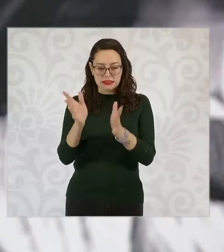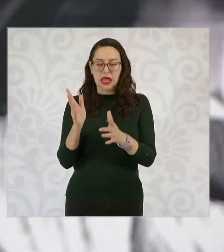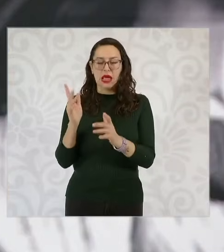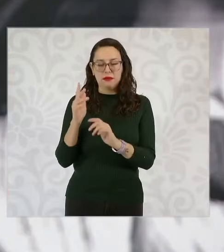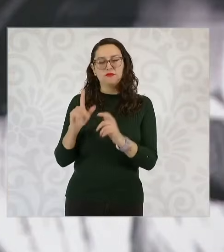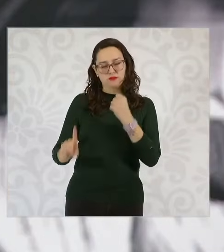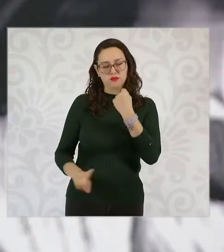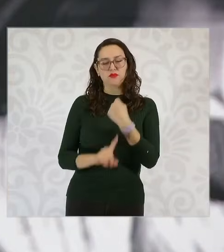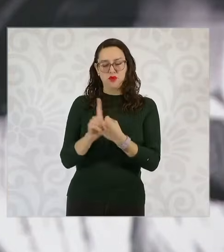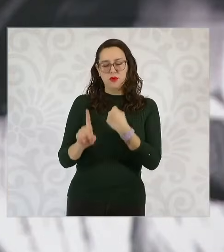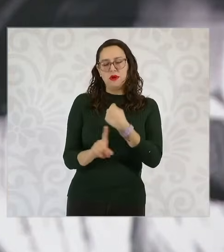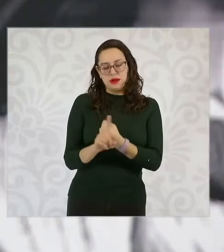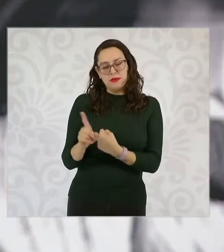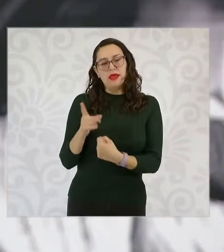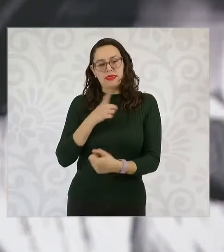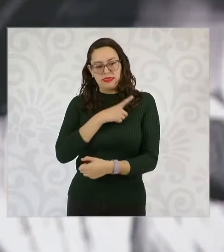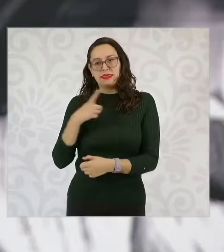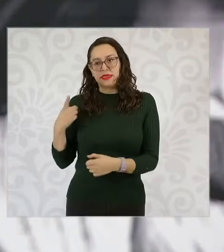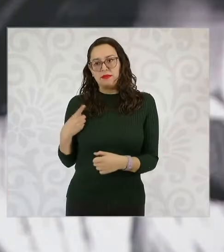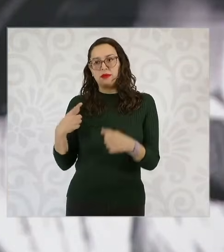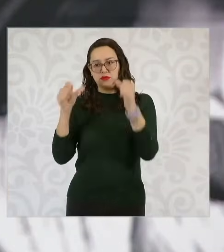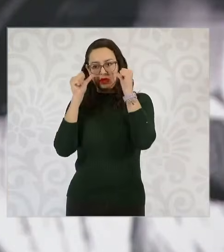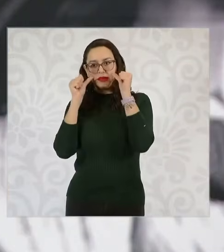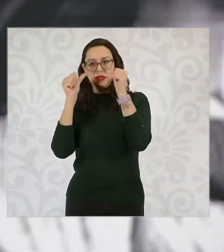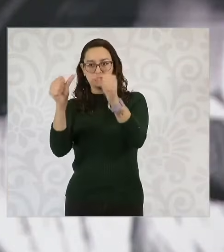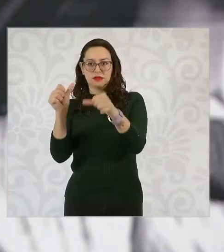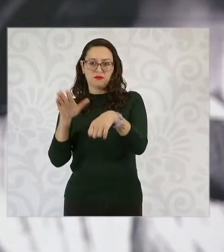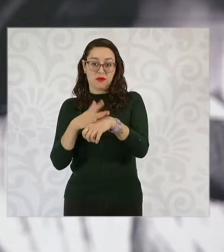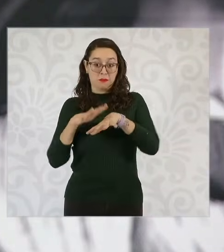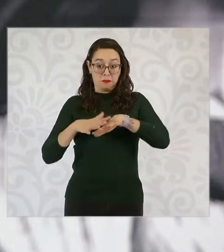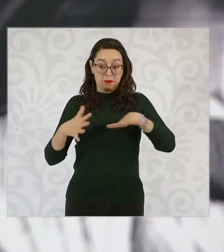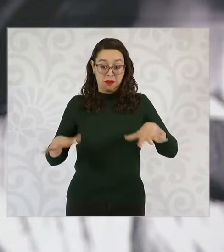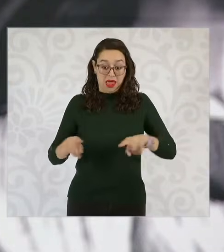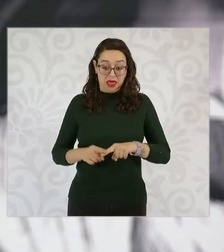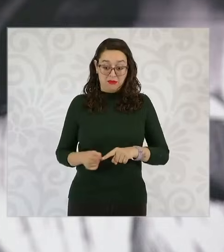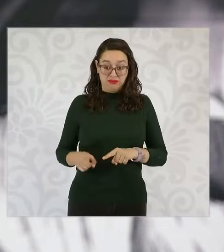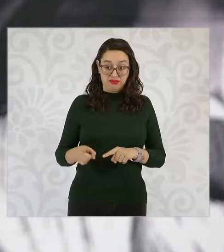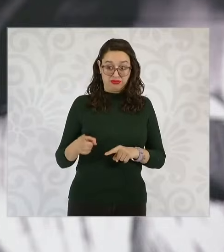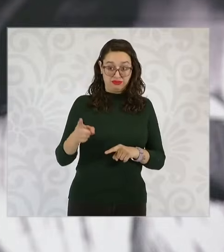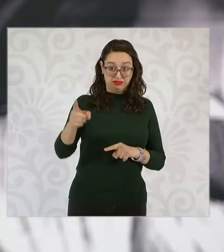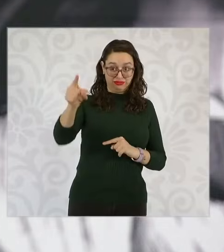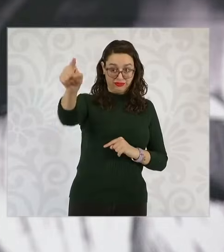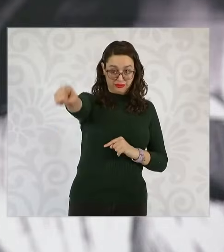de la gerencia de servicios de logística Marina ayer hubo una reunión y hoy hay otra nueva reunión